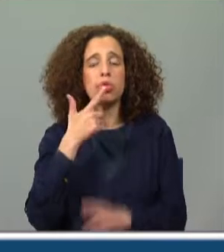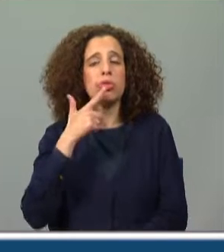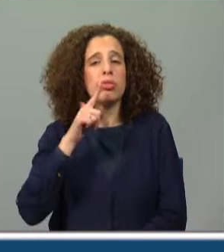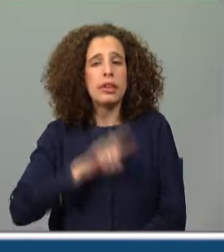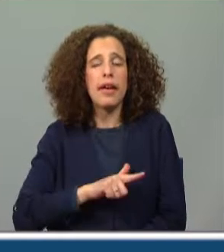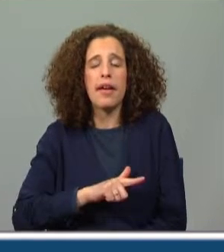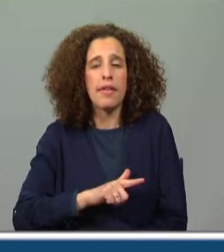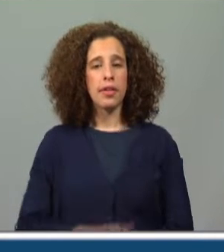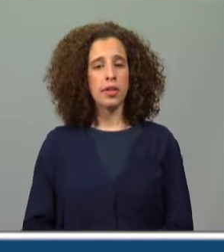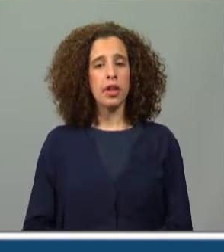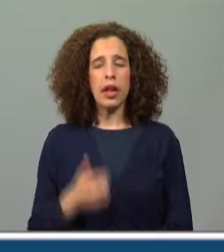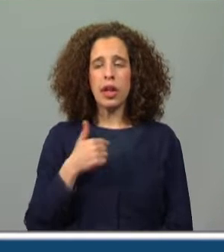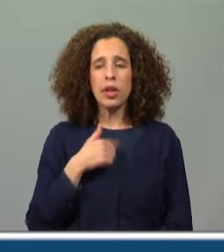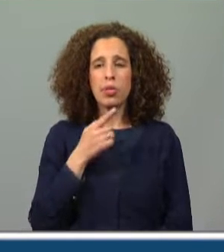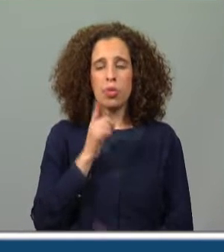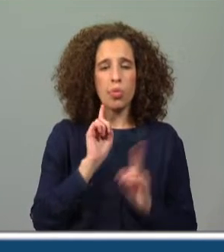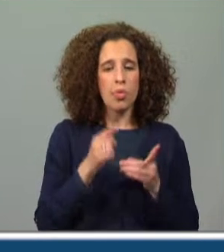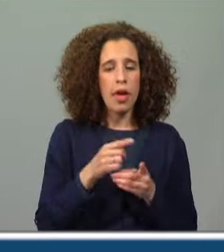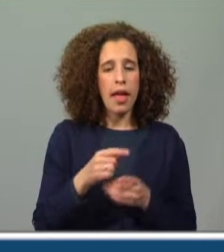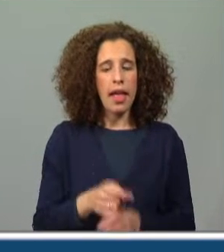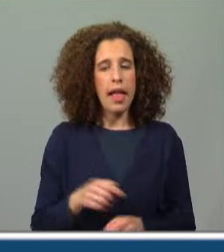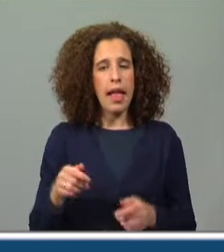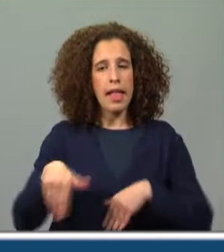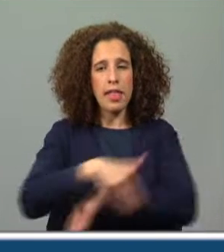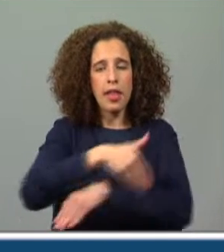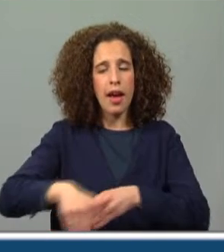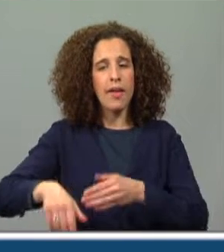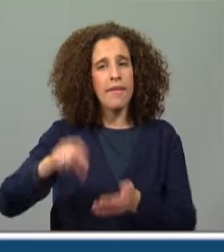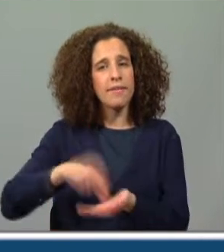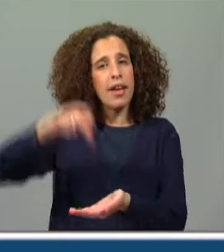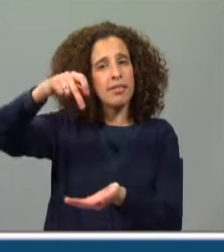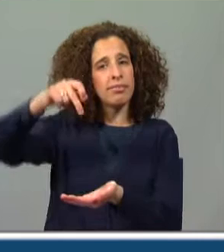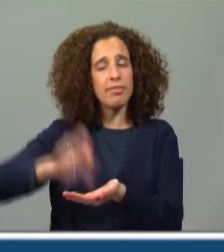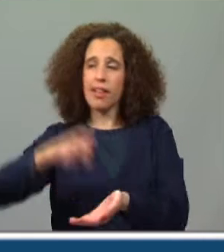toda e eu recomeçava na rua andar pulando que era o meu modo estranho de 整個，我又開始在街上走跳躍那是我奇怪的方式